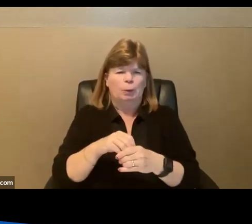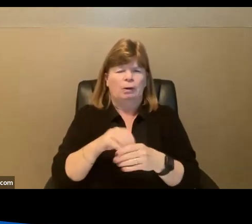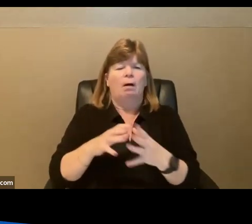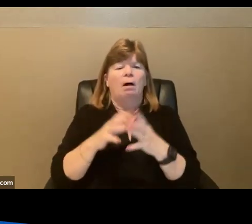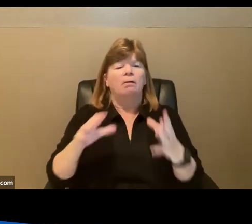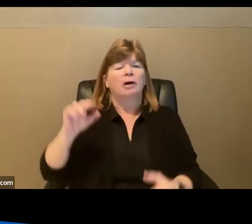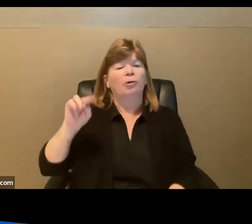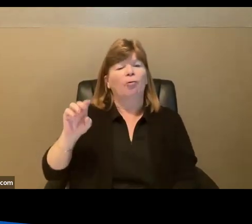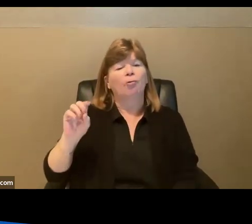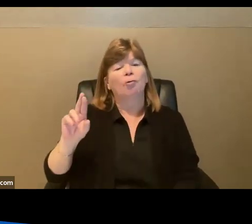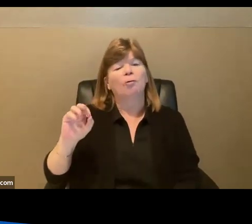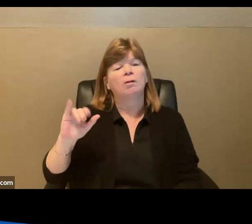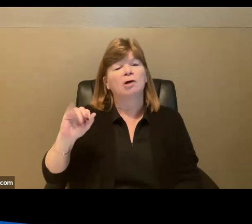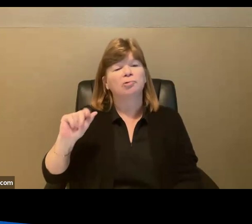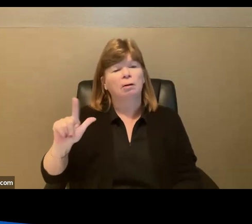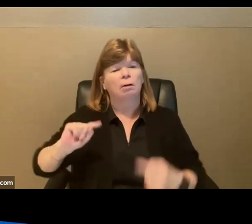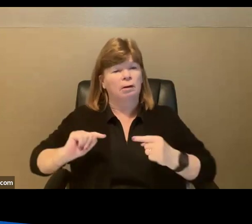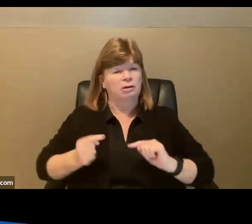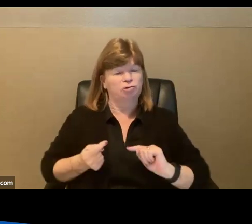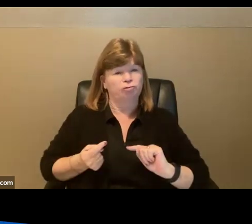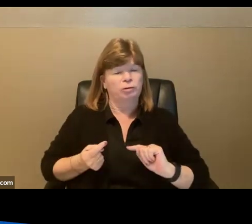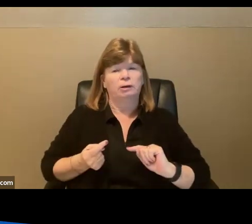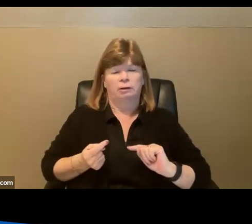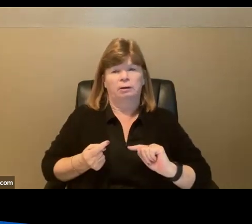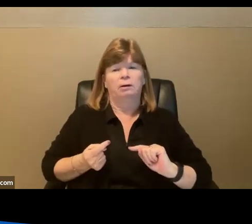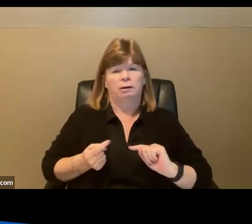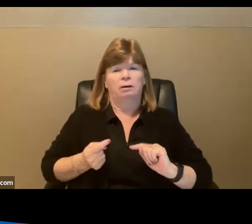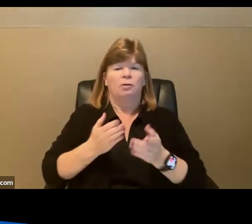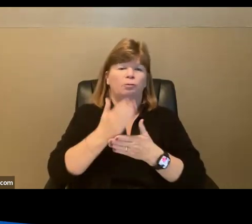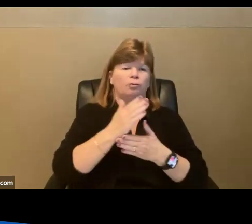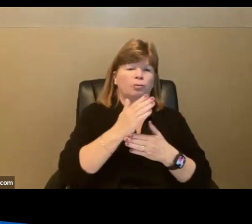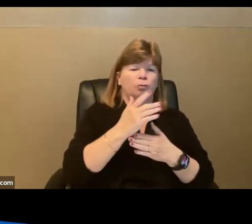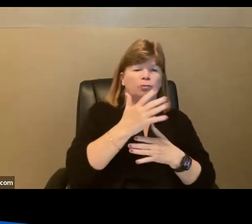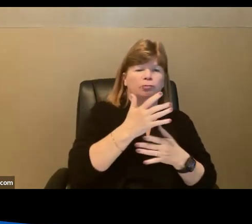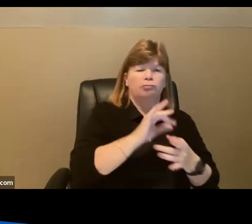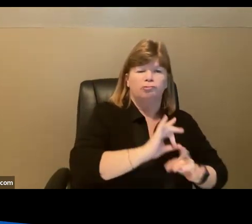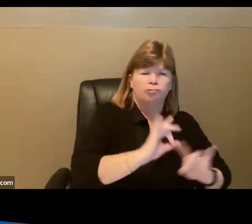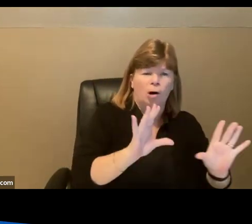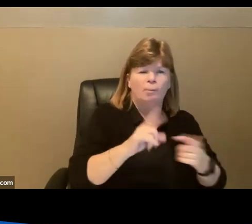neurológicas por traumatismo o por enfermedad, lo llamamos lesión.